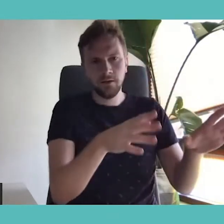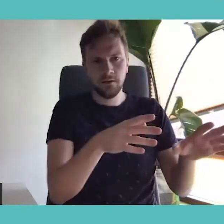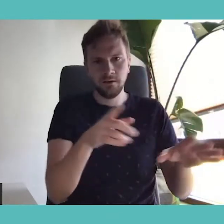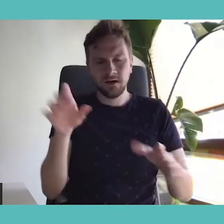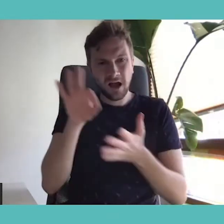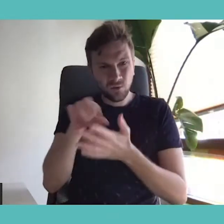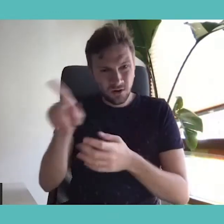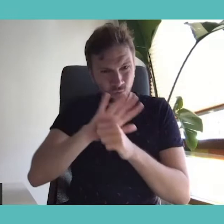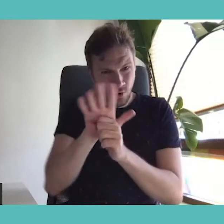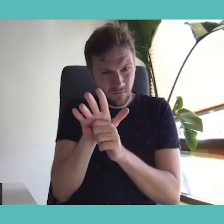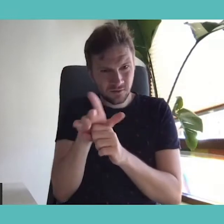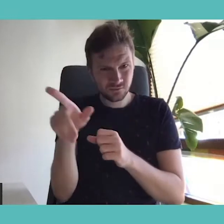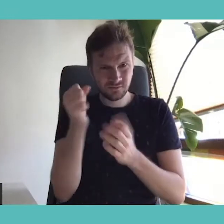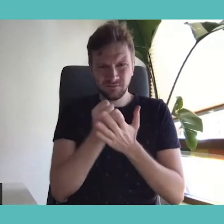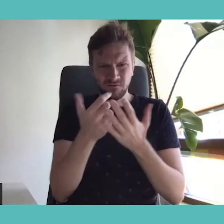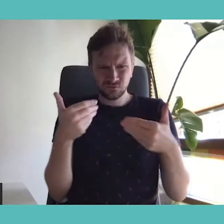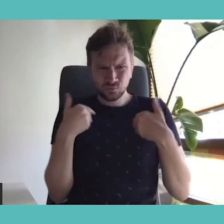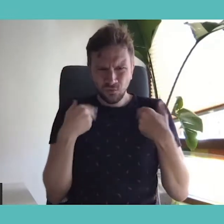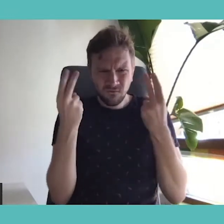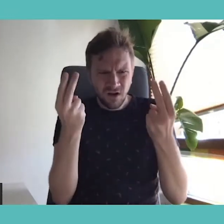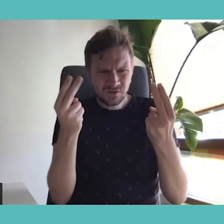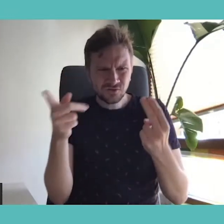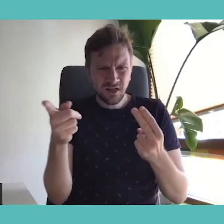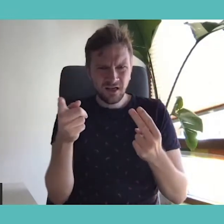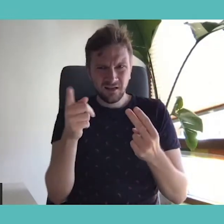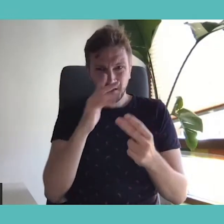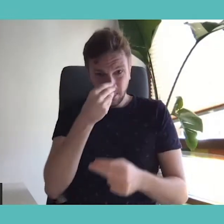Koronawirus... Sprawy związane ze zdrowiem to bardzo ważne kwestie, nie mogłem tego tak zostawić...